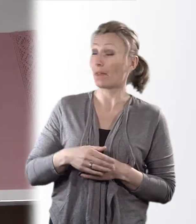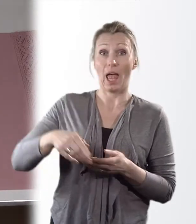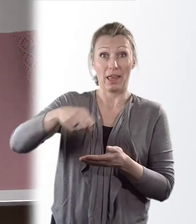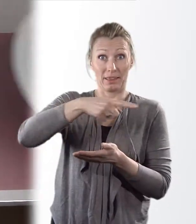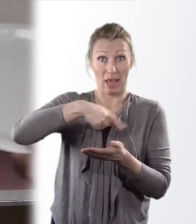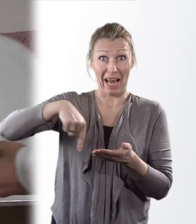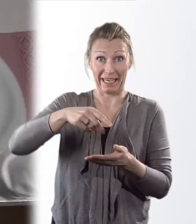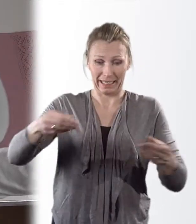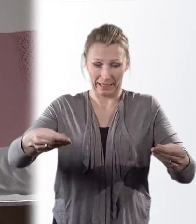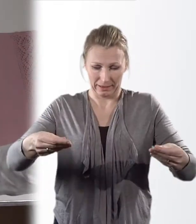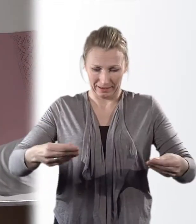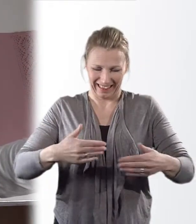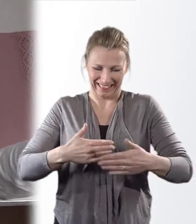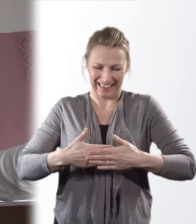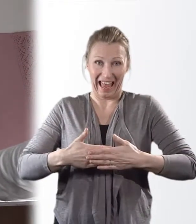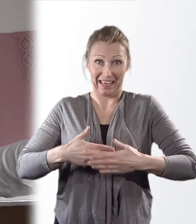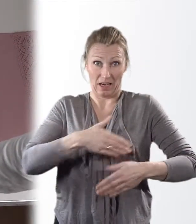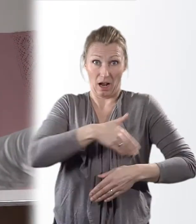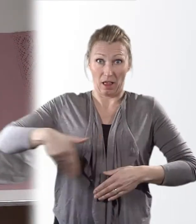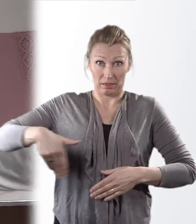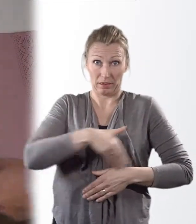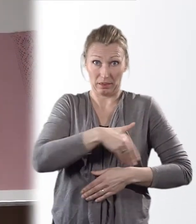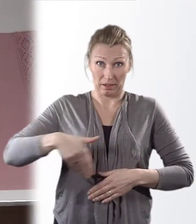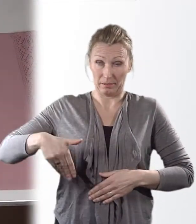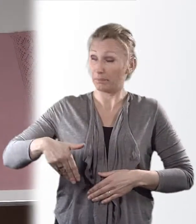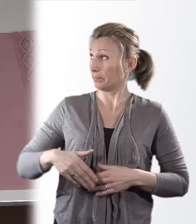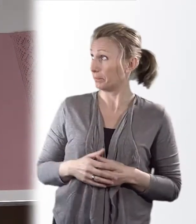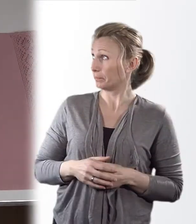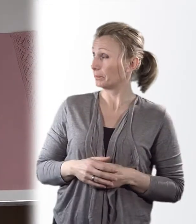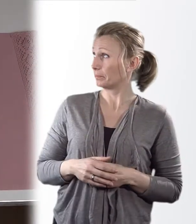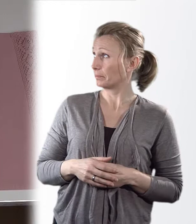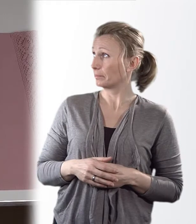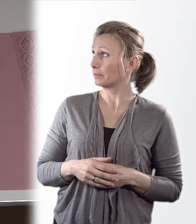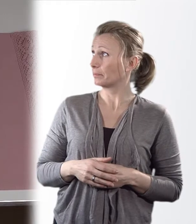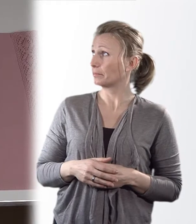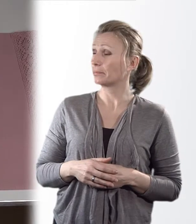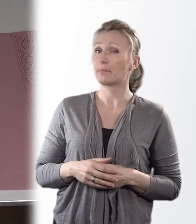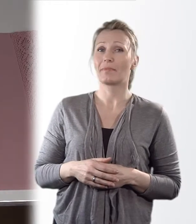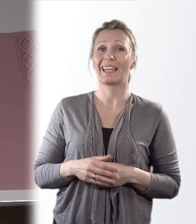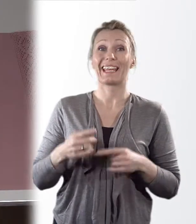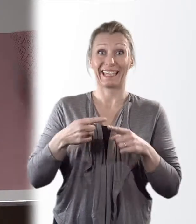Sett tallerkenen litt innenfor kanten på bordet eller kanten på bordbrikken.